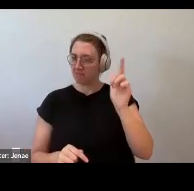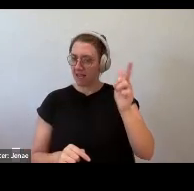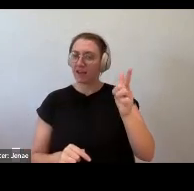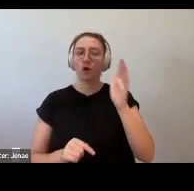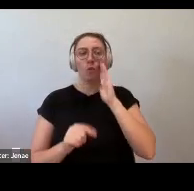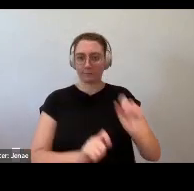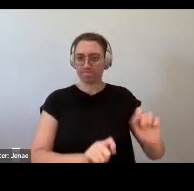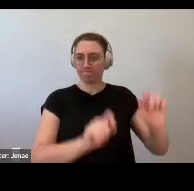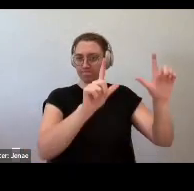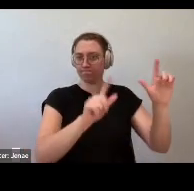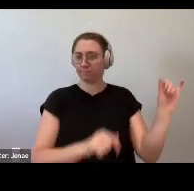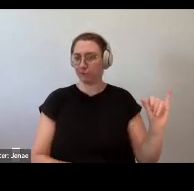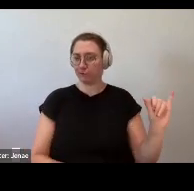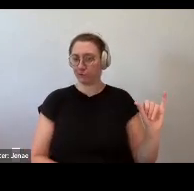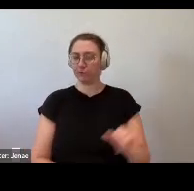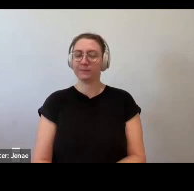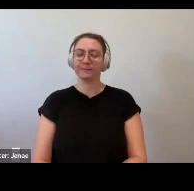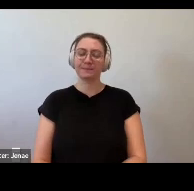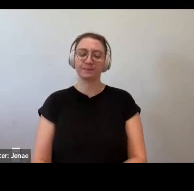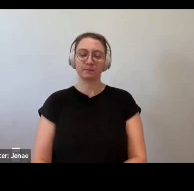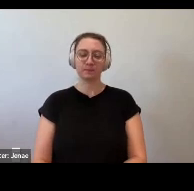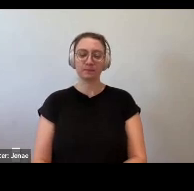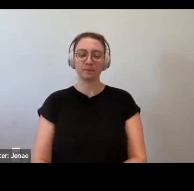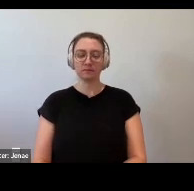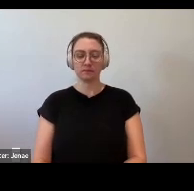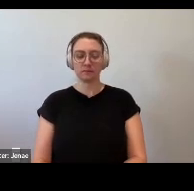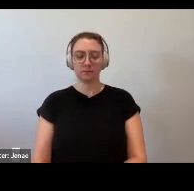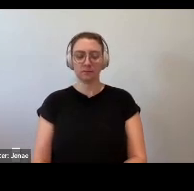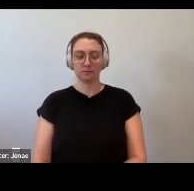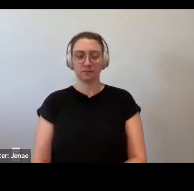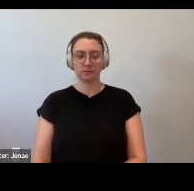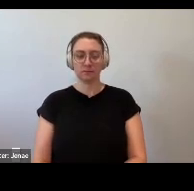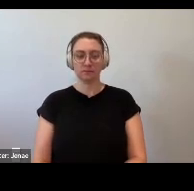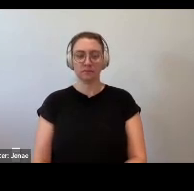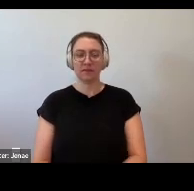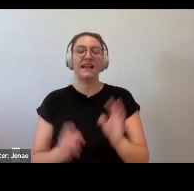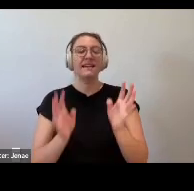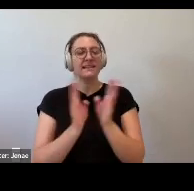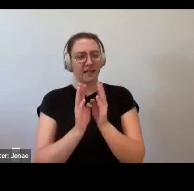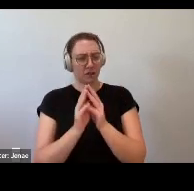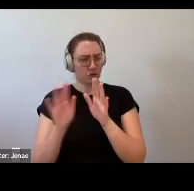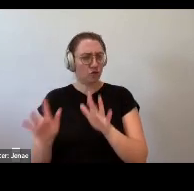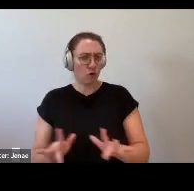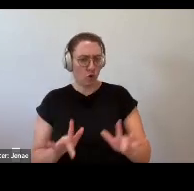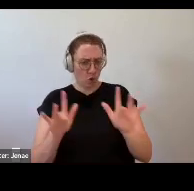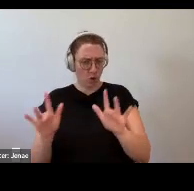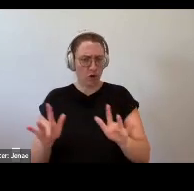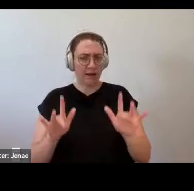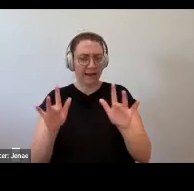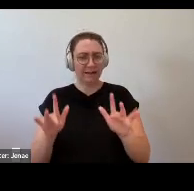al final de la sesión. Esta sesión se está grabando y estará disponible en